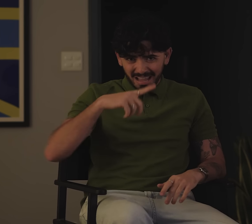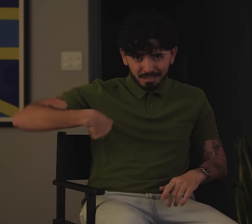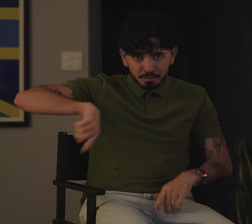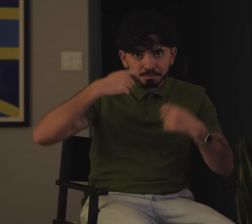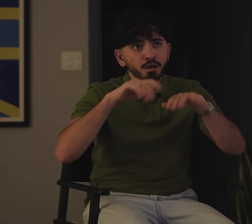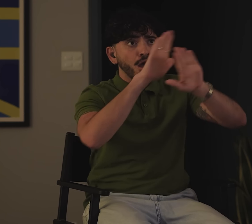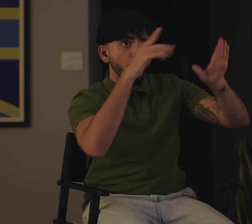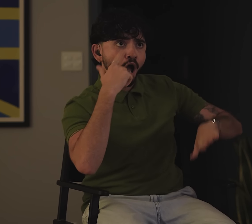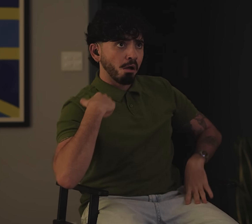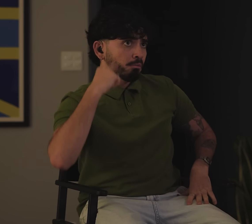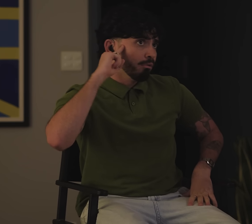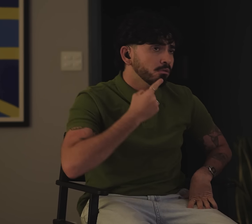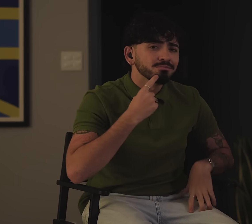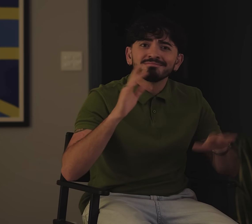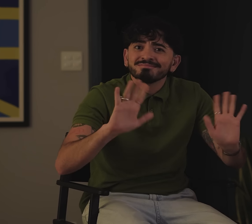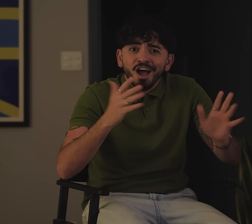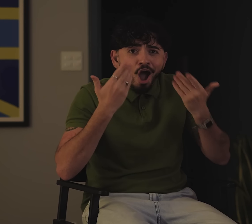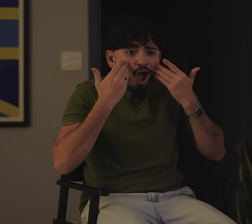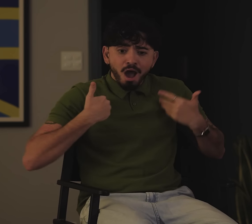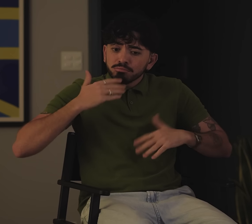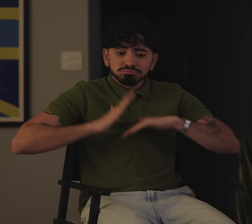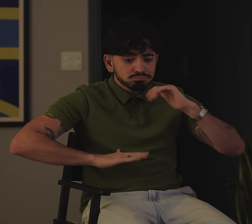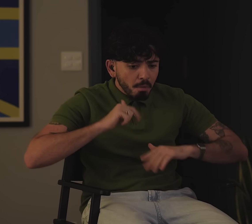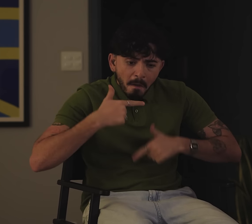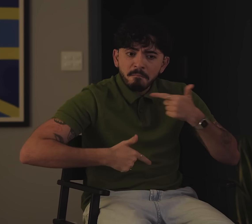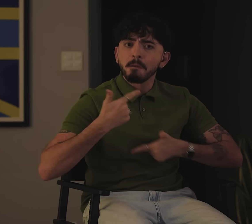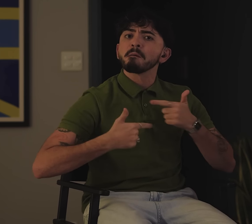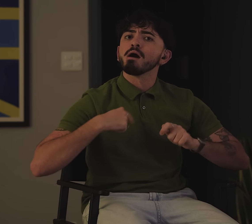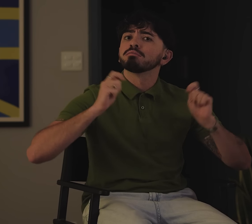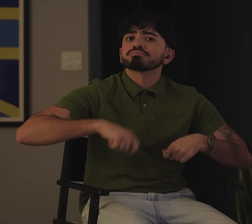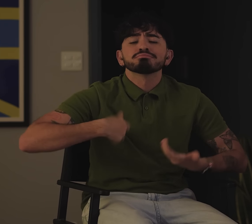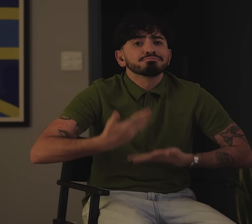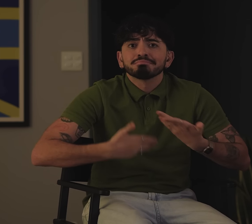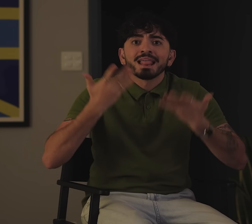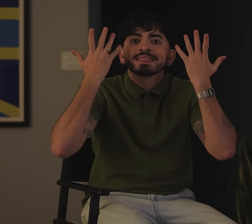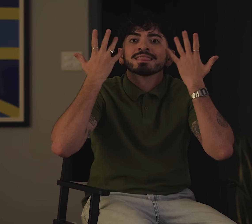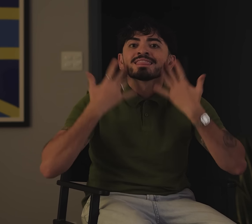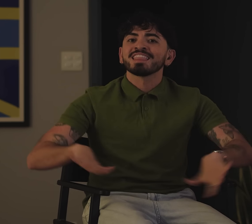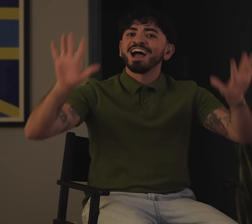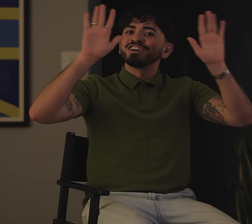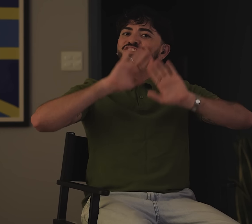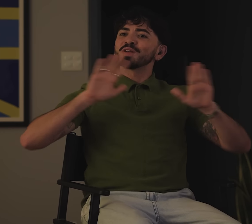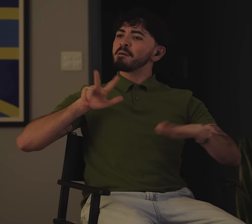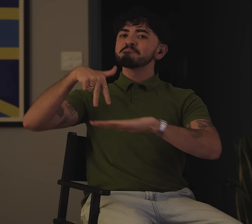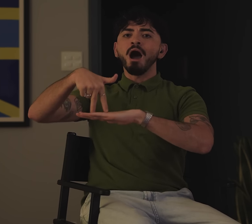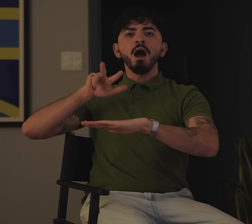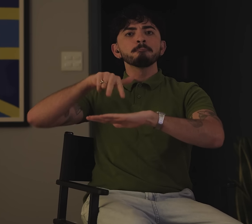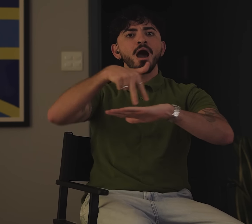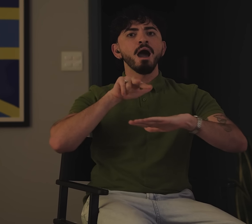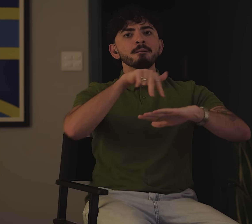Não precisávamos ficar tentando provar para a sociedade que pessoas surdas são capazes. Nós sempre fomos. Por isso, começamos a trabalhar de uma forma natural.